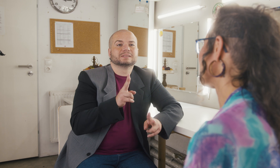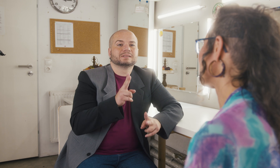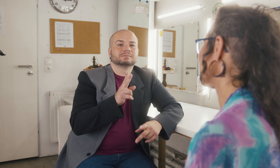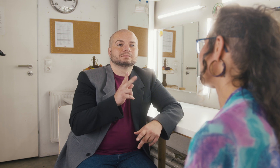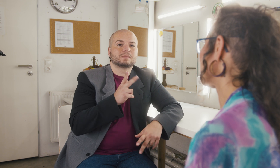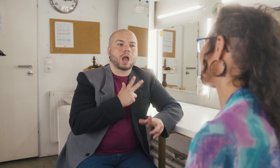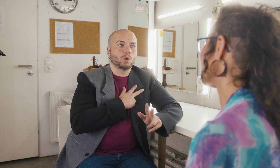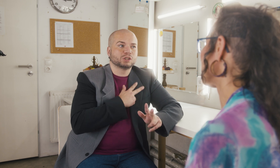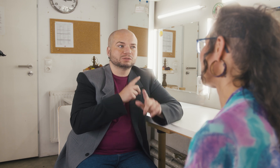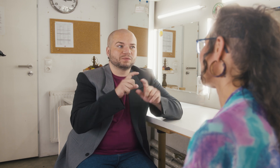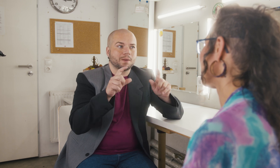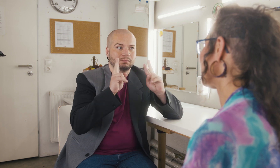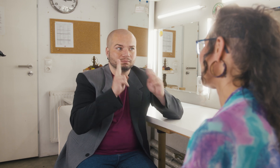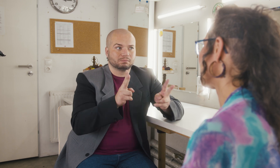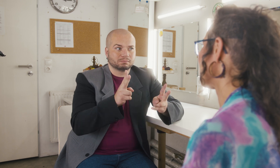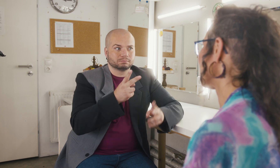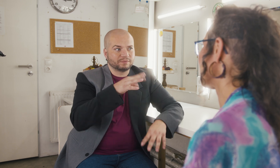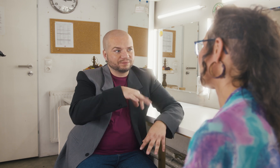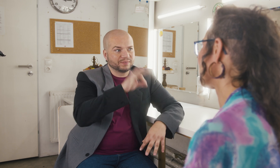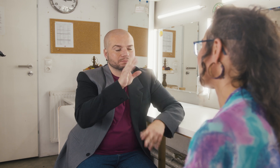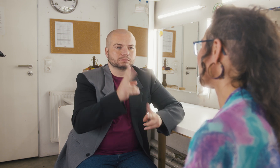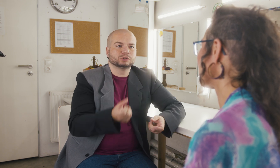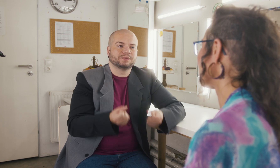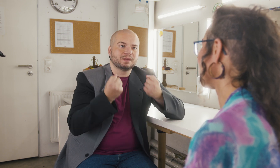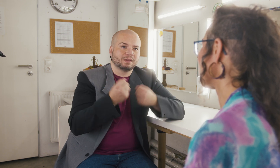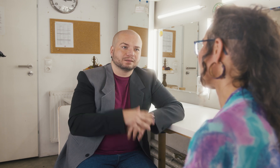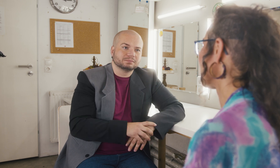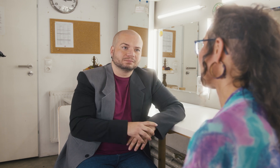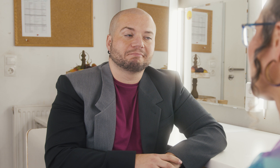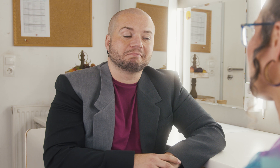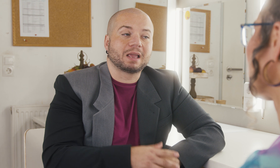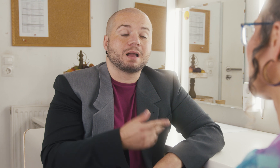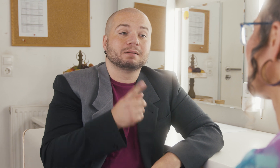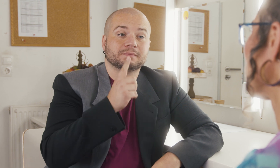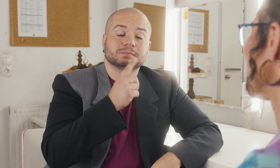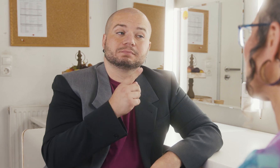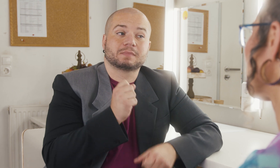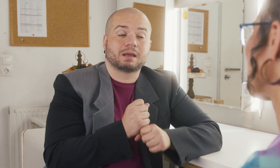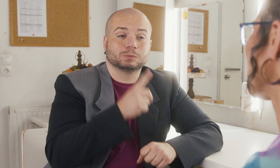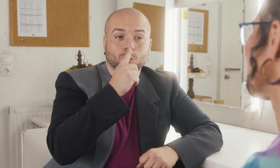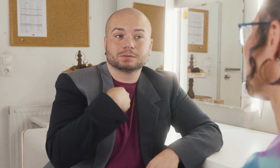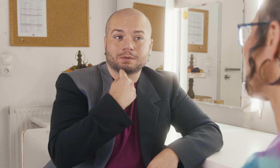Die Frage ist ja, ob die Firma tatsächlich authentisch ist, um die es dann geht und das ist ziemlich schwer zu finden.